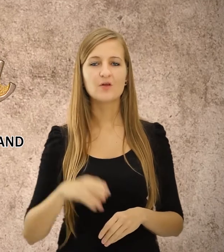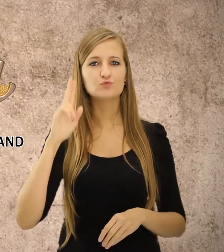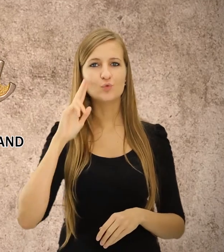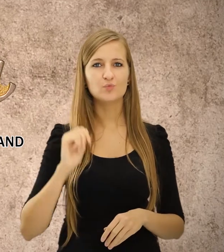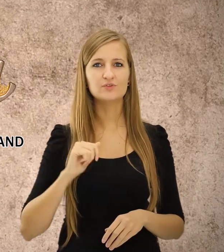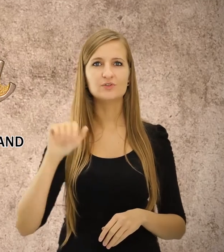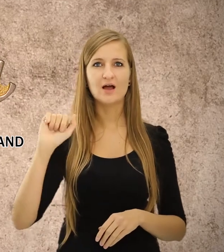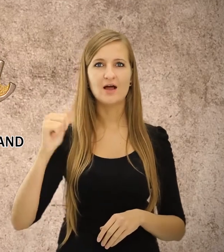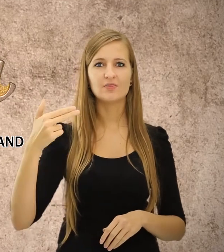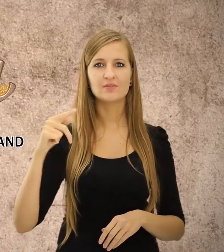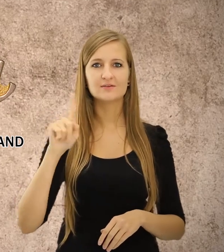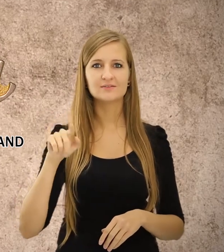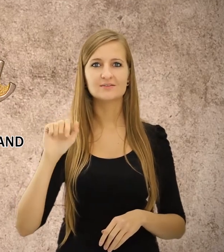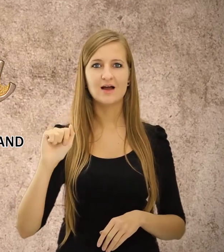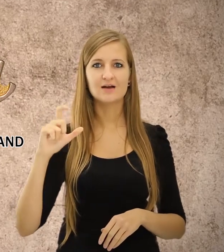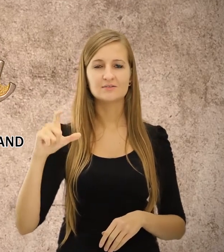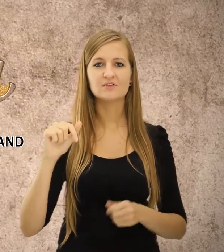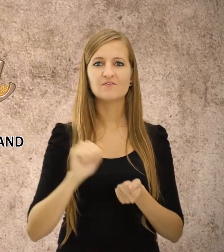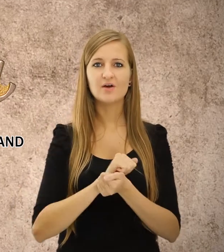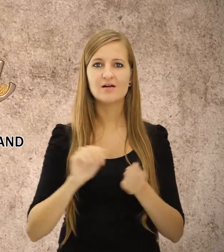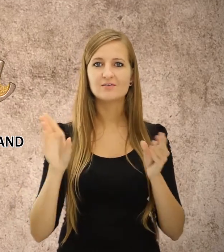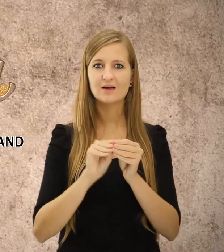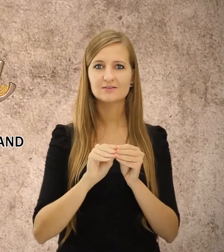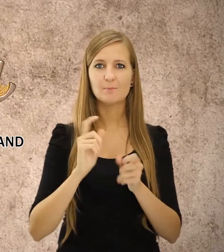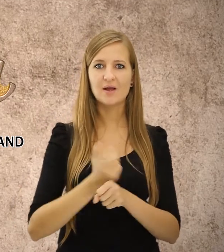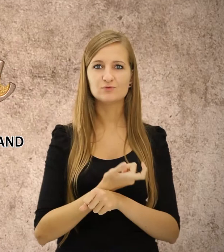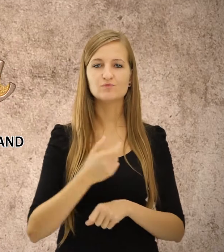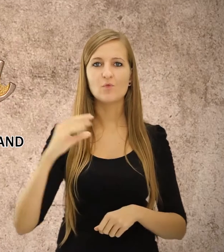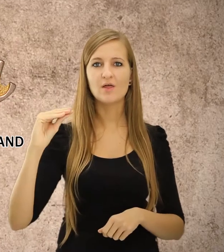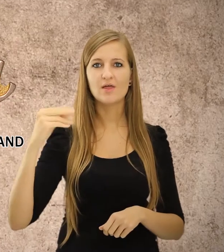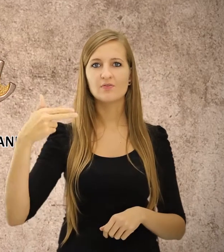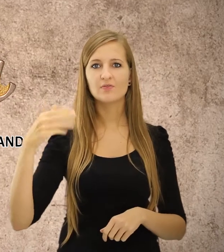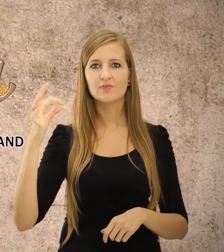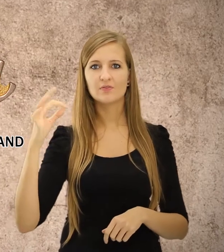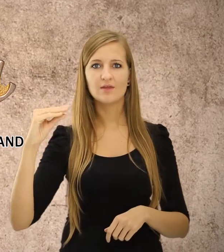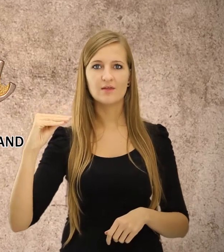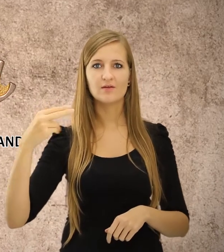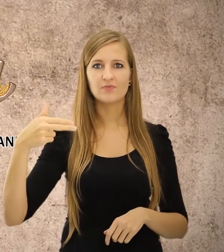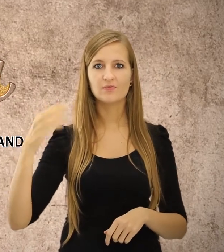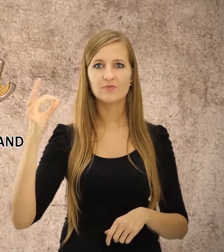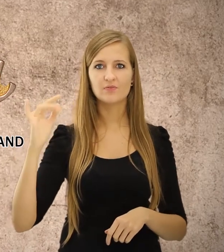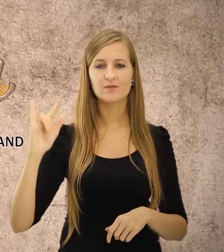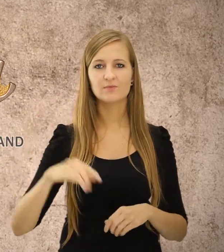Żołnierze ANZAC walczyli po stronie Państw Ententy,